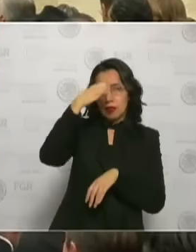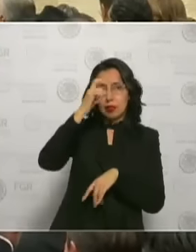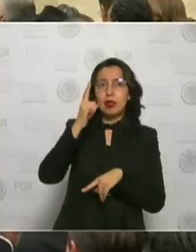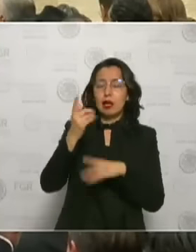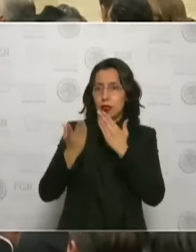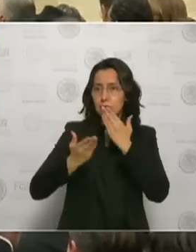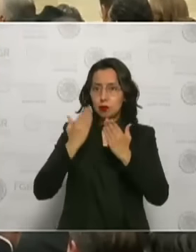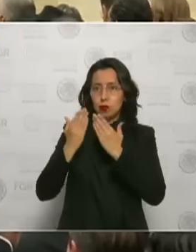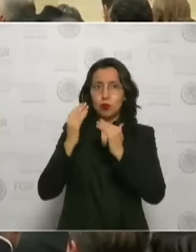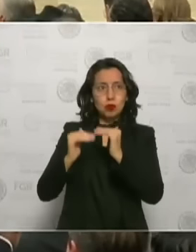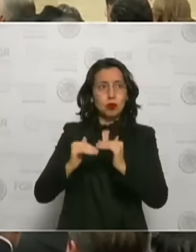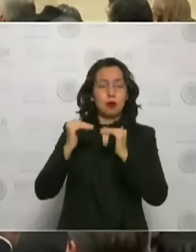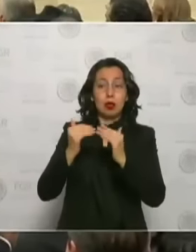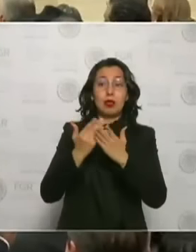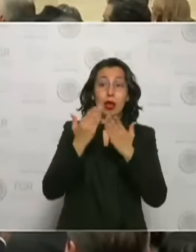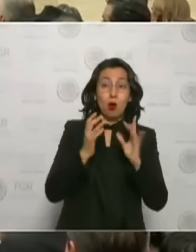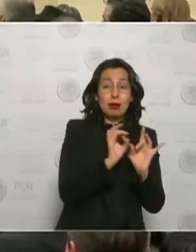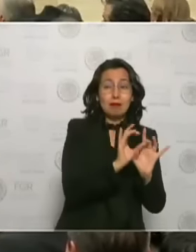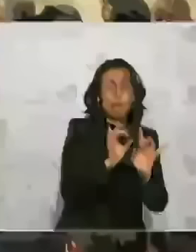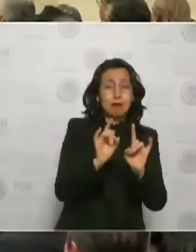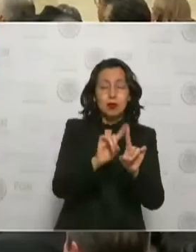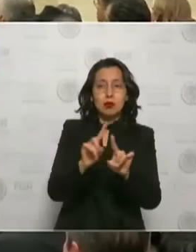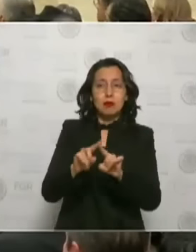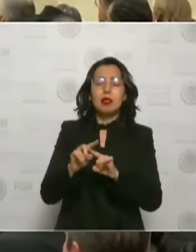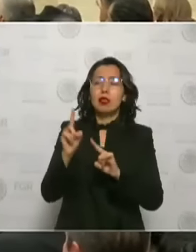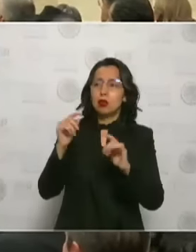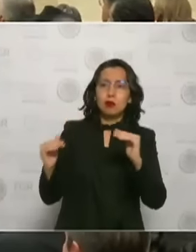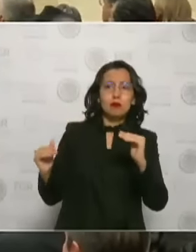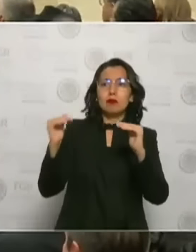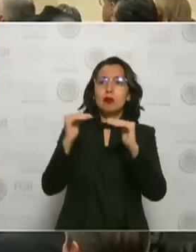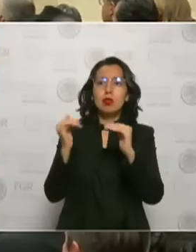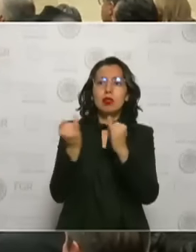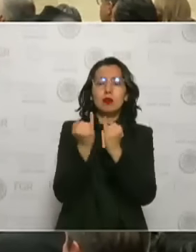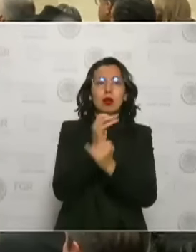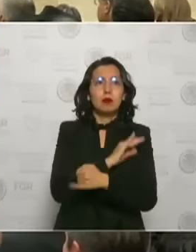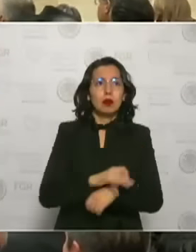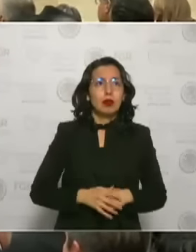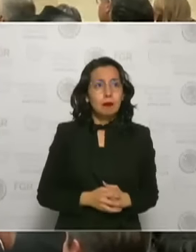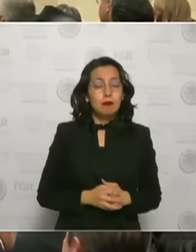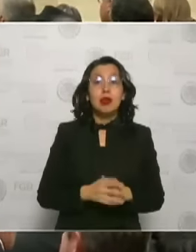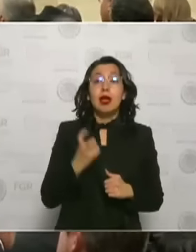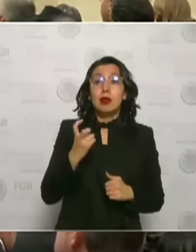que exigen los retos actuales de procuración de justicia. De este esfuerzo, estoy segura,